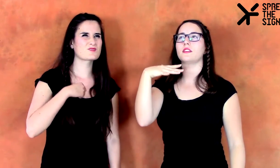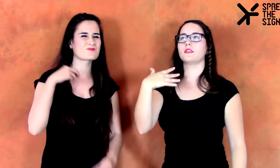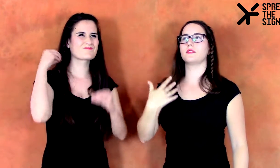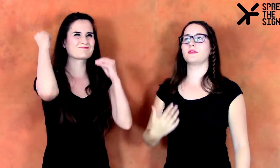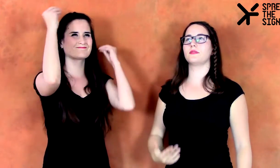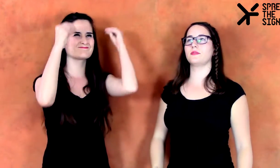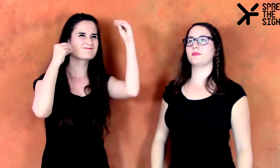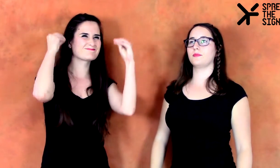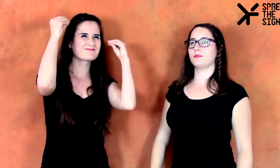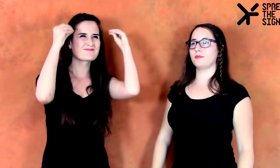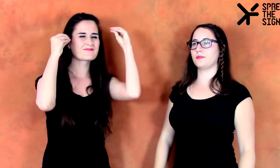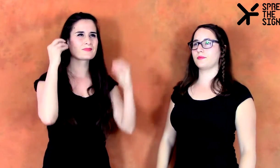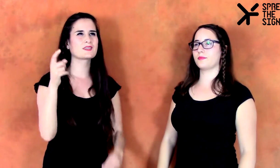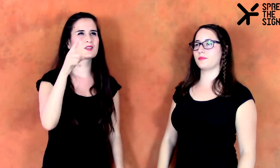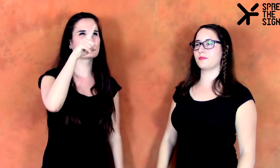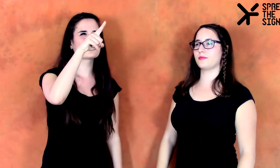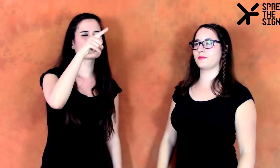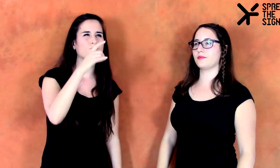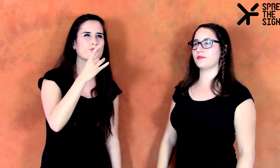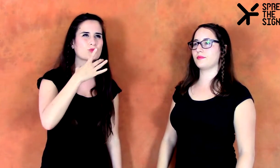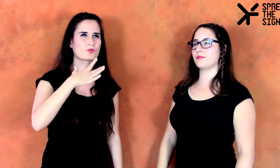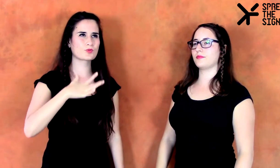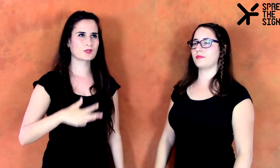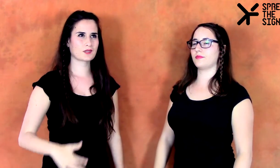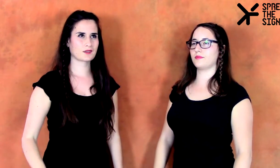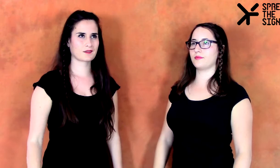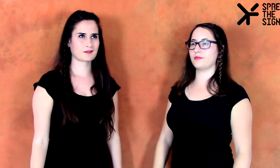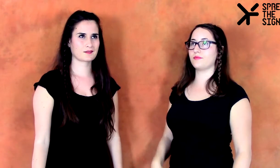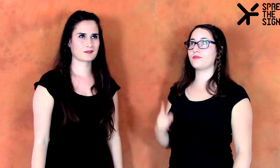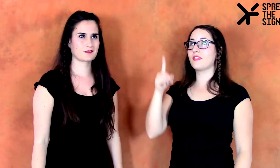Me pregunto quién serás.